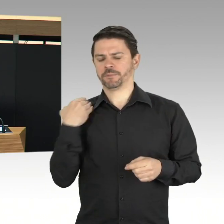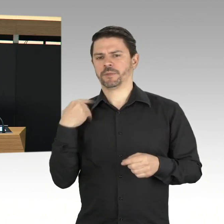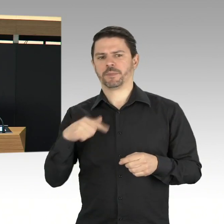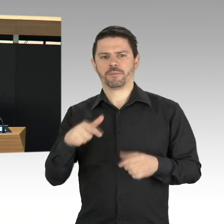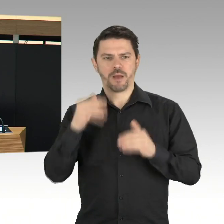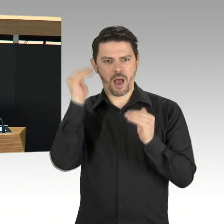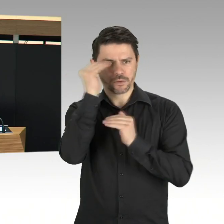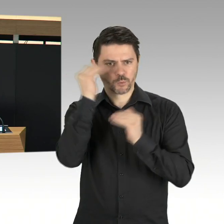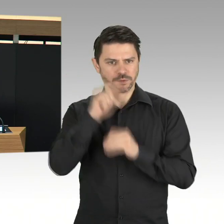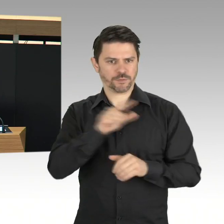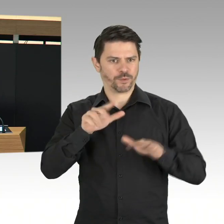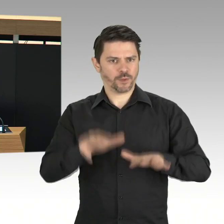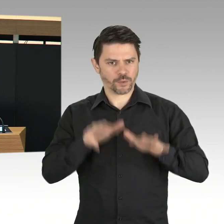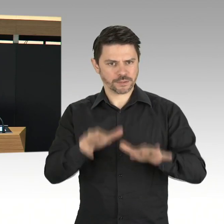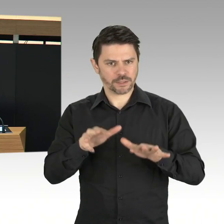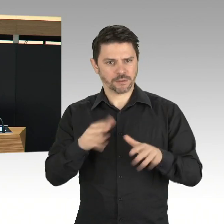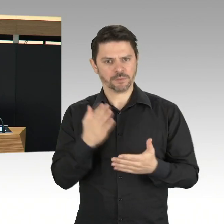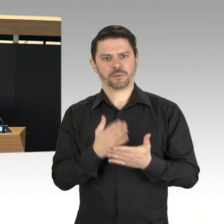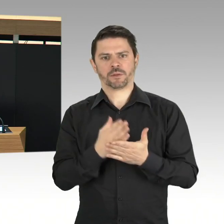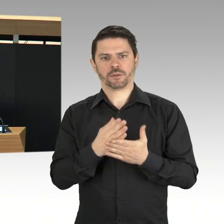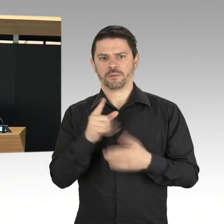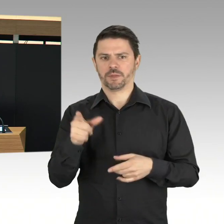kein Recht auf Höchstertrag durch Mieteinnahmen geltend machen.